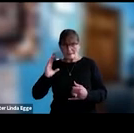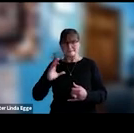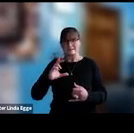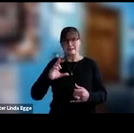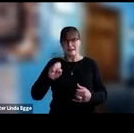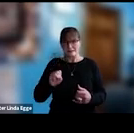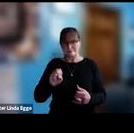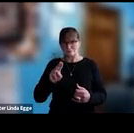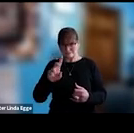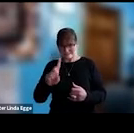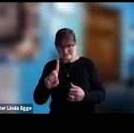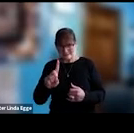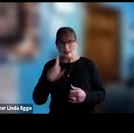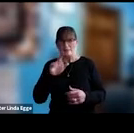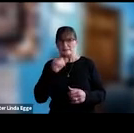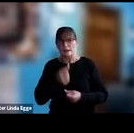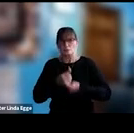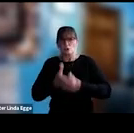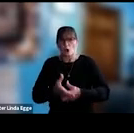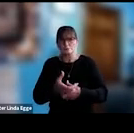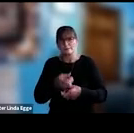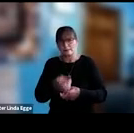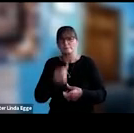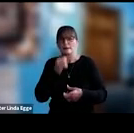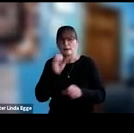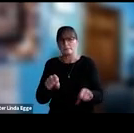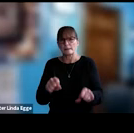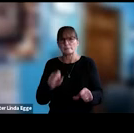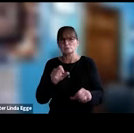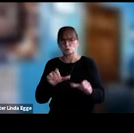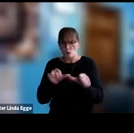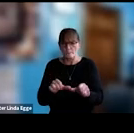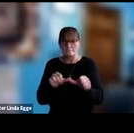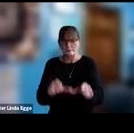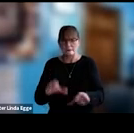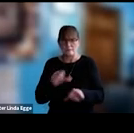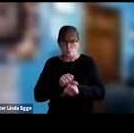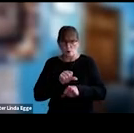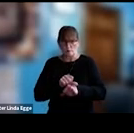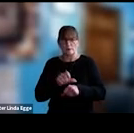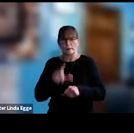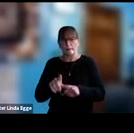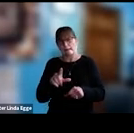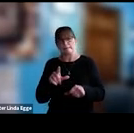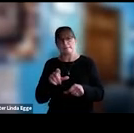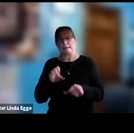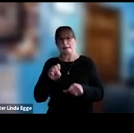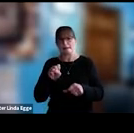eso no es lo que está causando que no pueda conservar un empleo a un nivel de actividad remunerada sustancial,